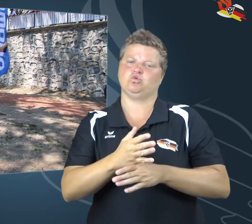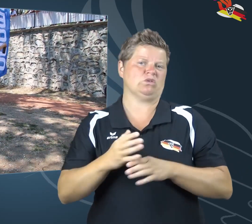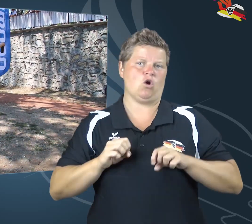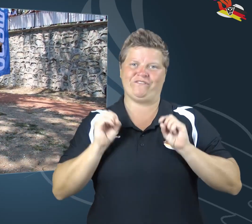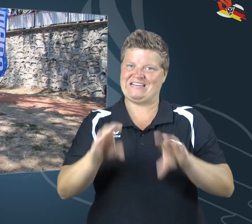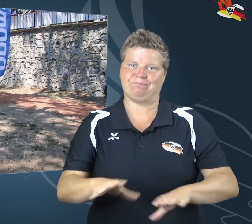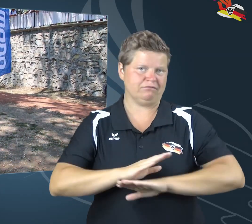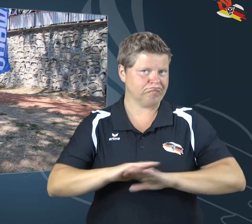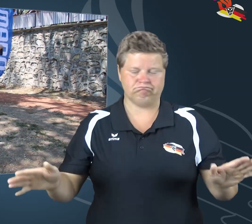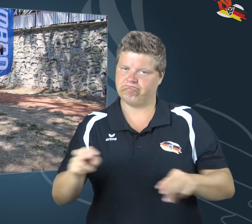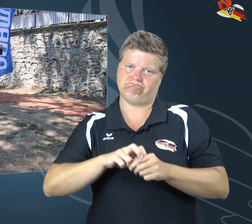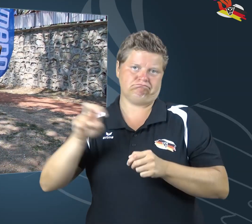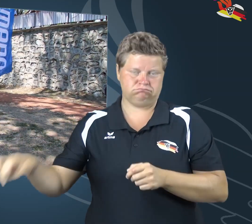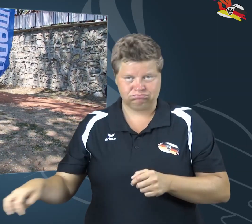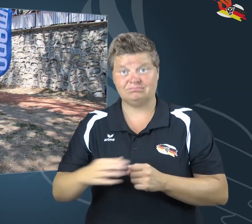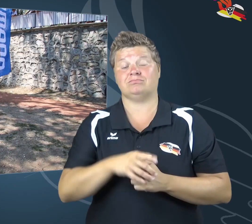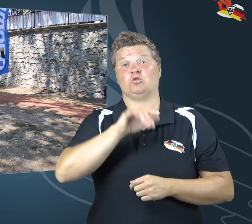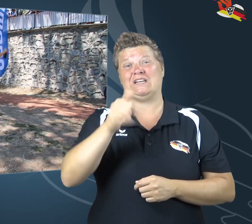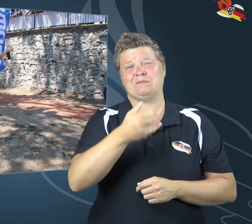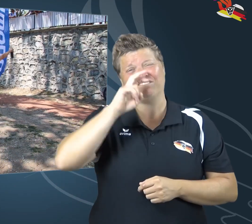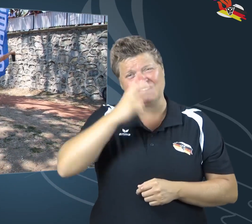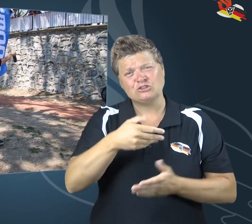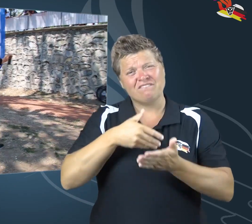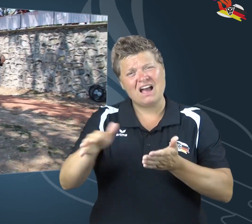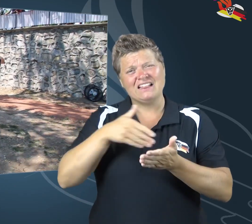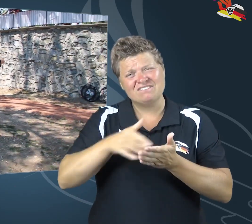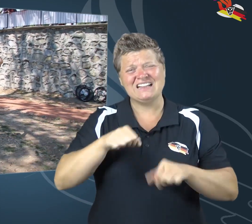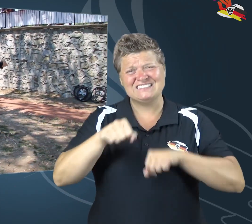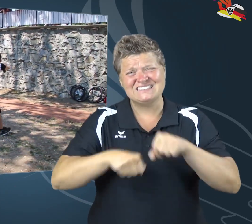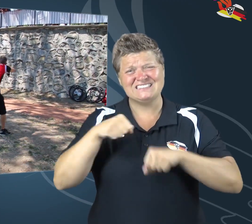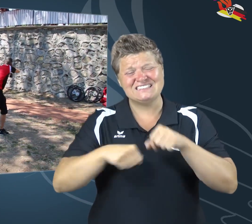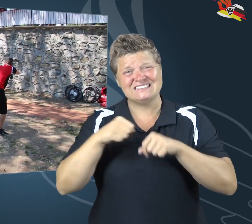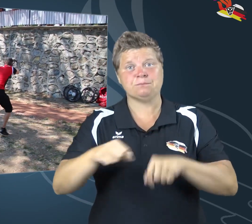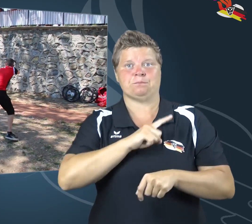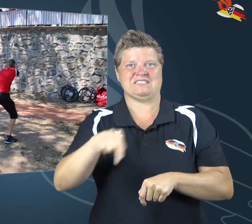und beendete das Rennen als Vierte. Vor ihr, die Russinnen und die Japanerin.